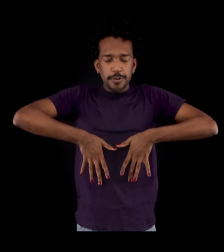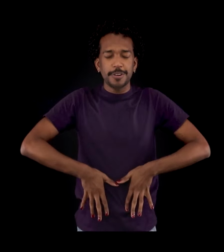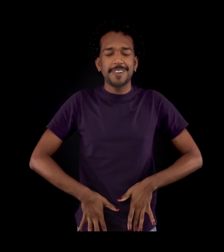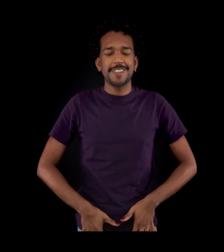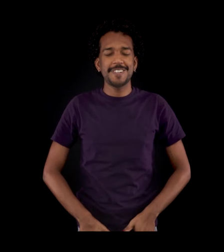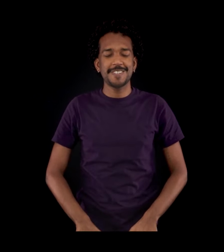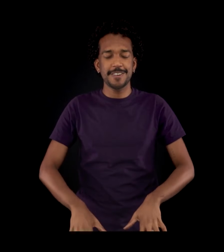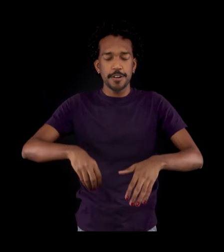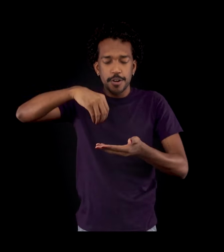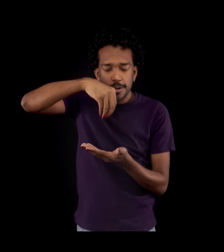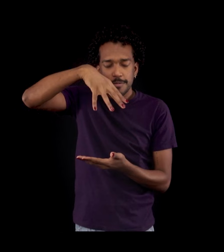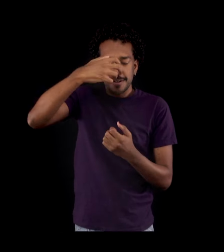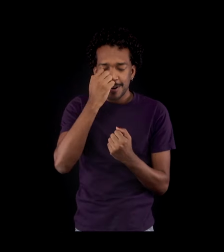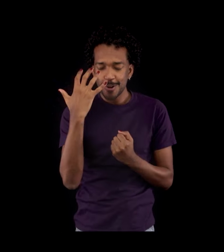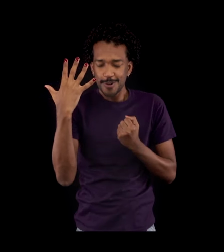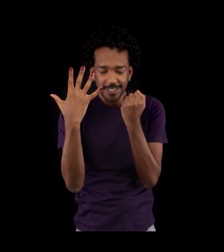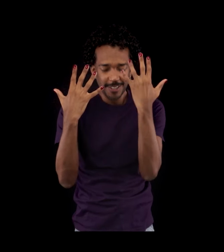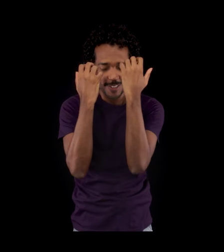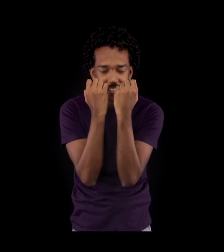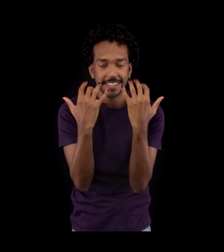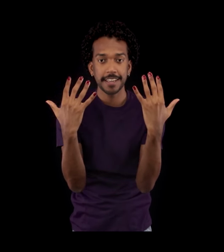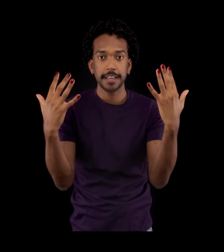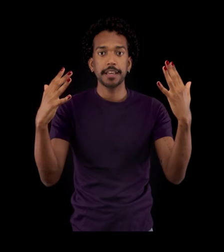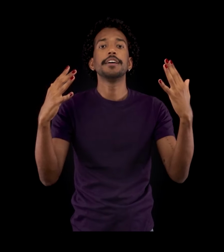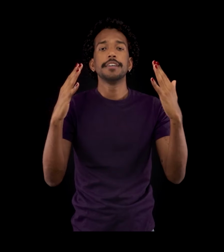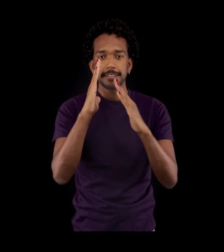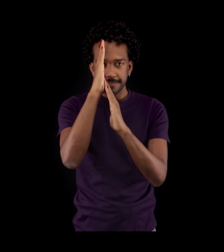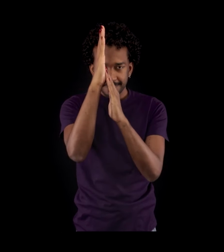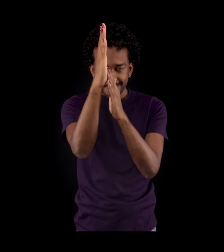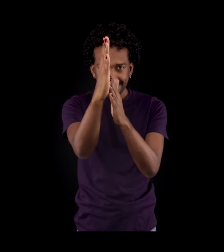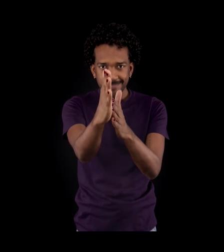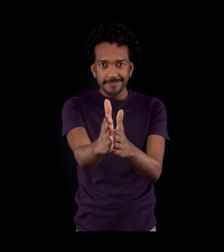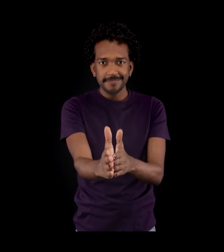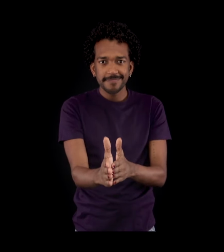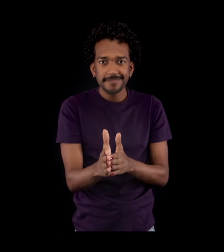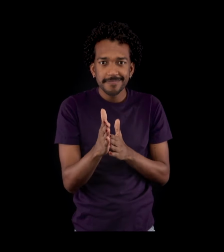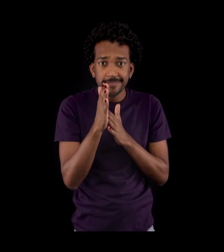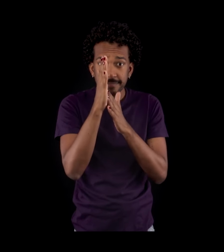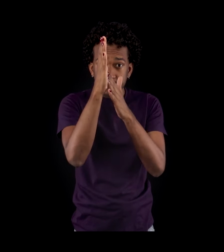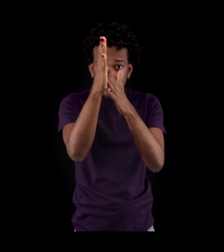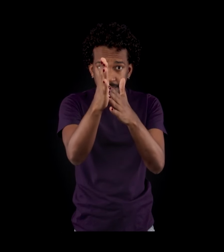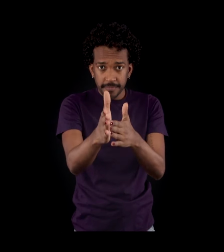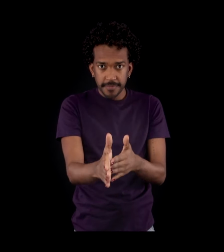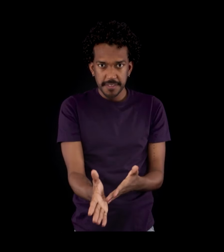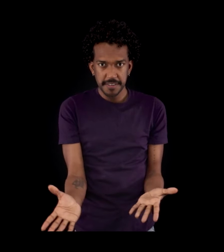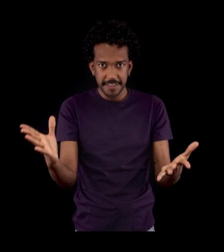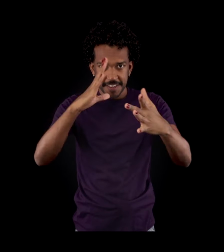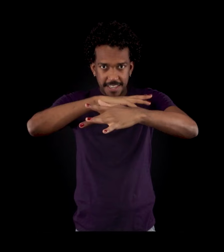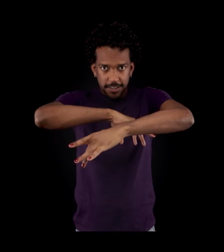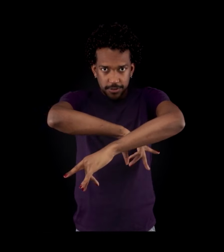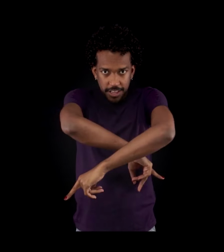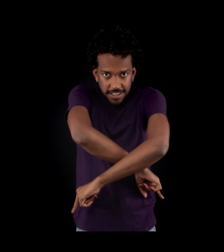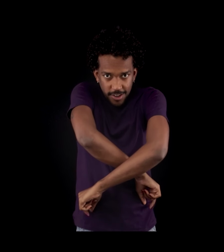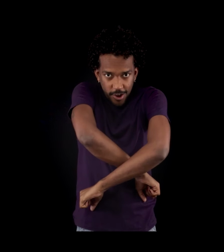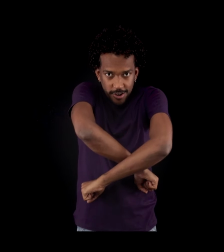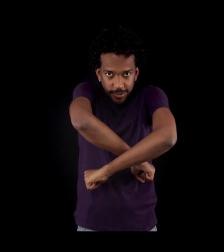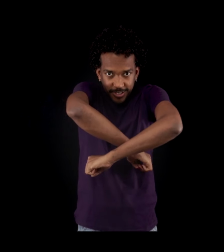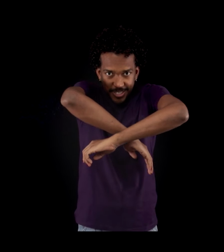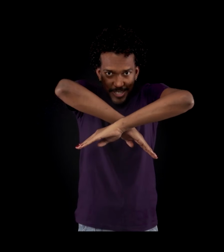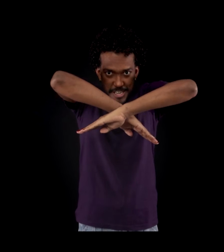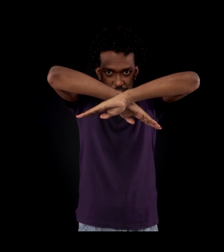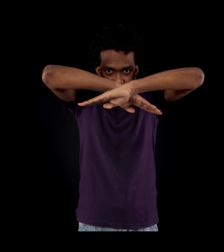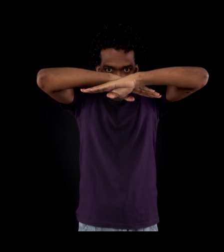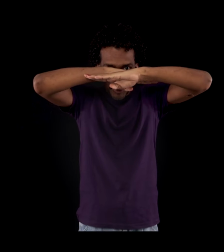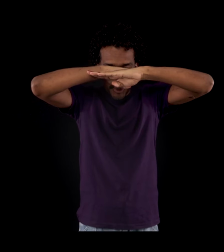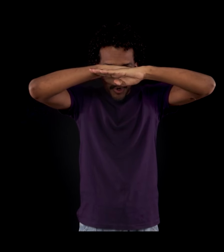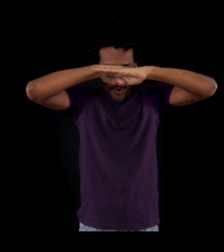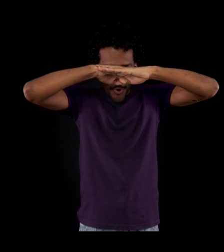Me guie e acompanhe e pelo fio dos olhos